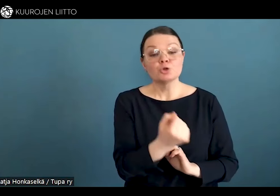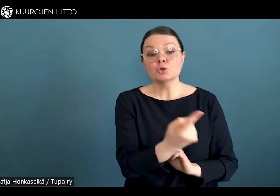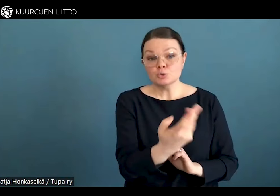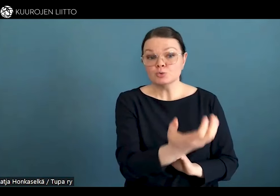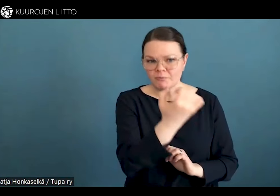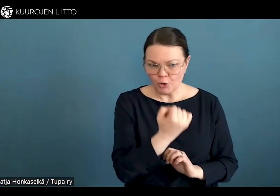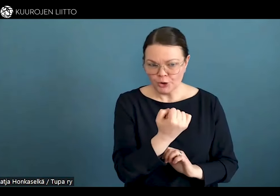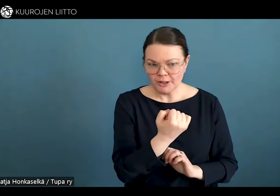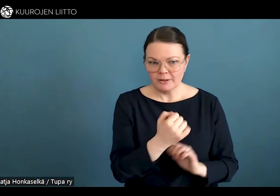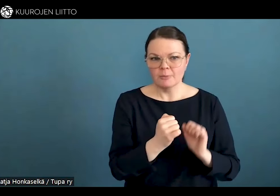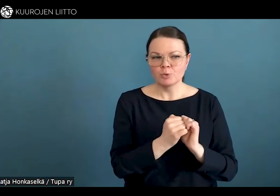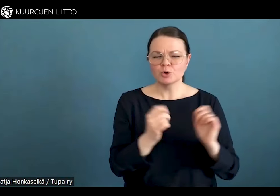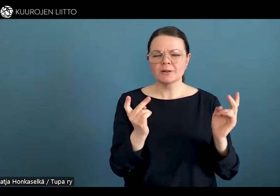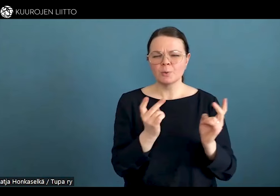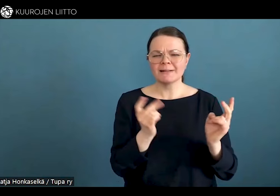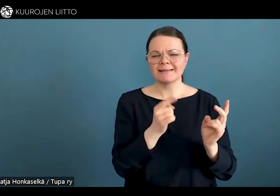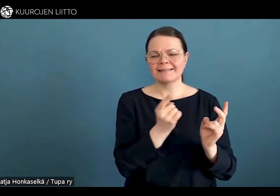Toisinaan se hoituukin, mutta ongelma on se, -